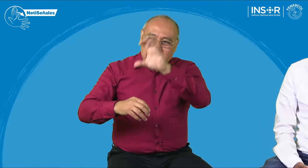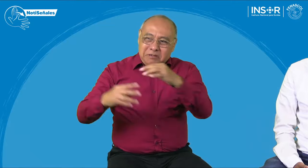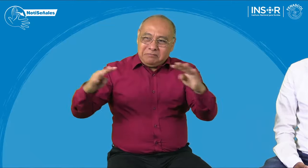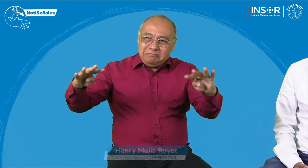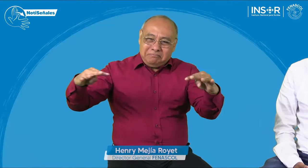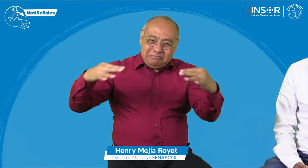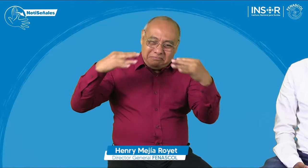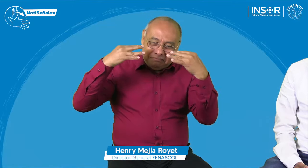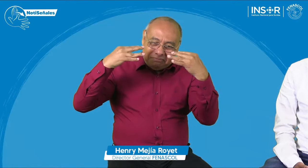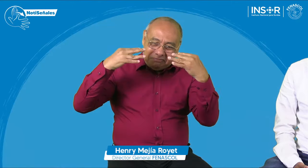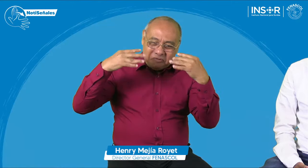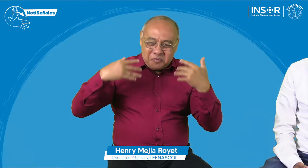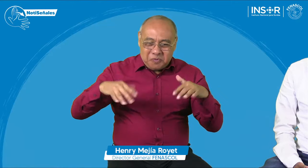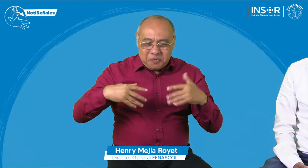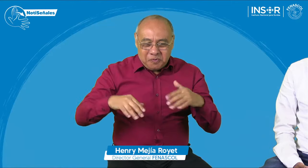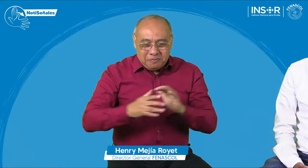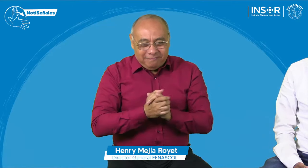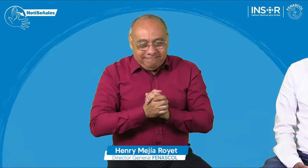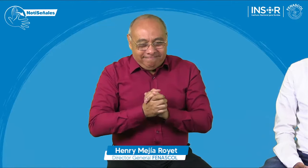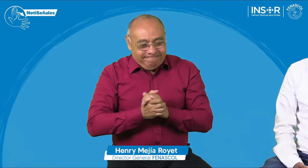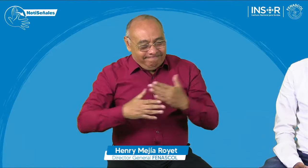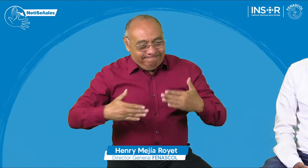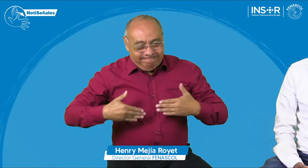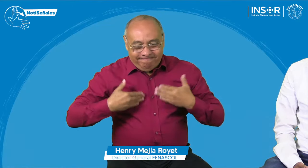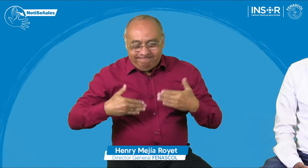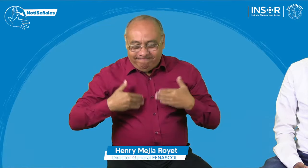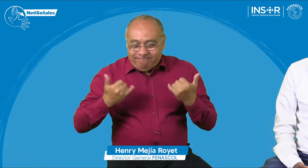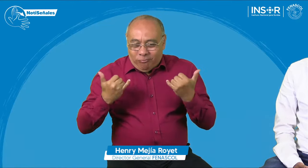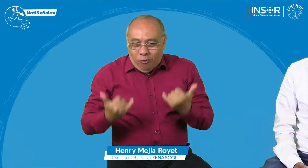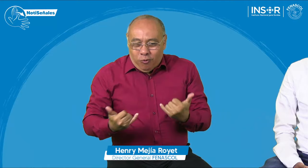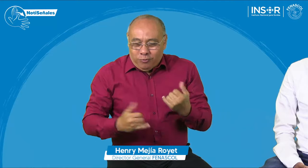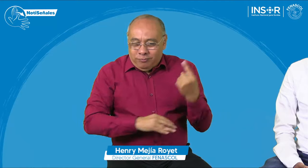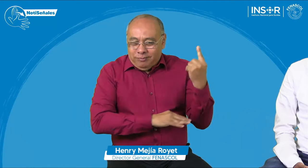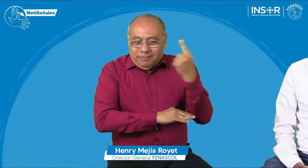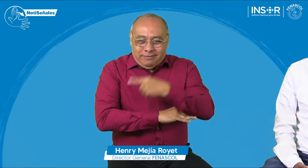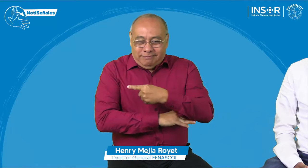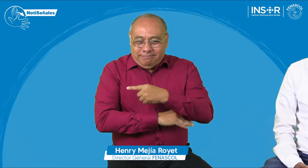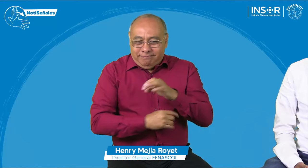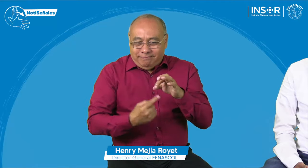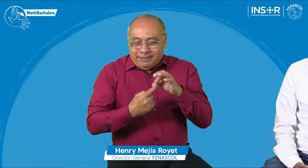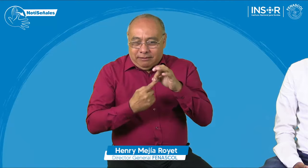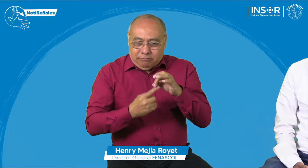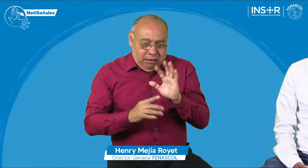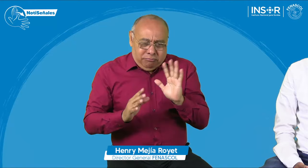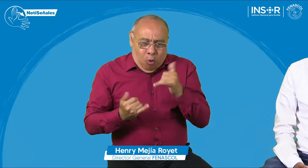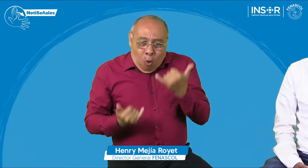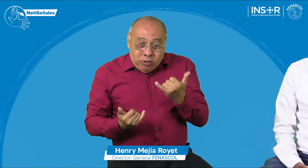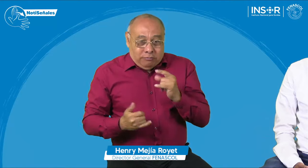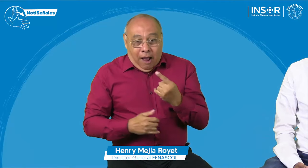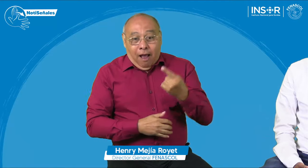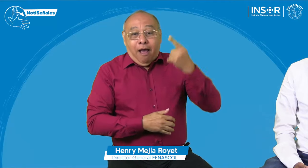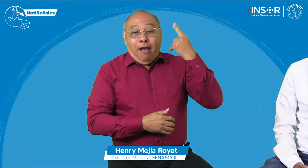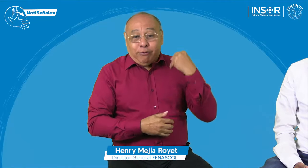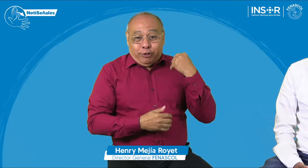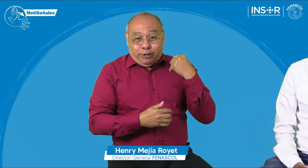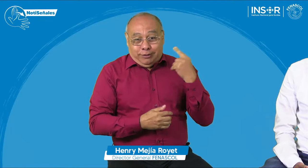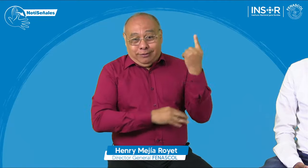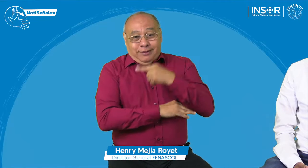a la comunidad sorda colombiana no solamente la comunidad sorda colombiana sino a todas las